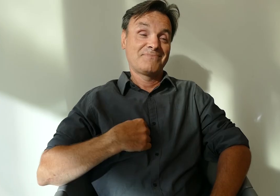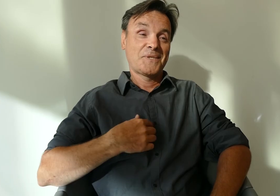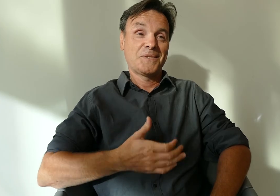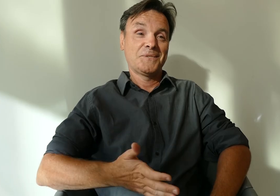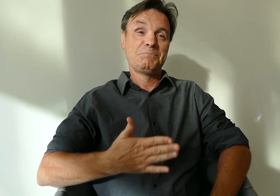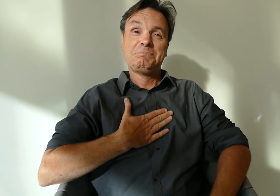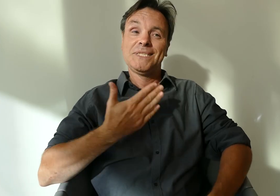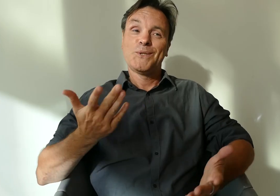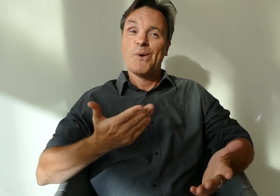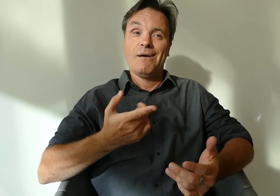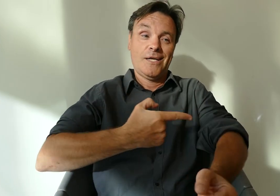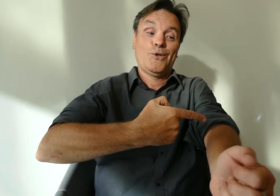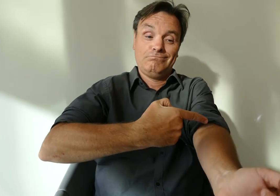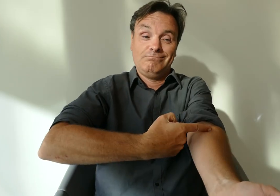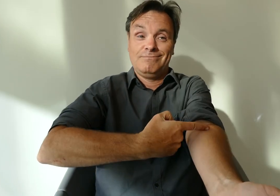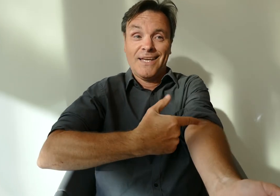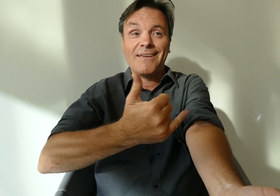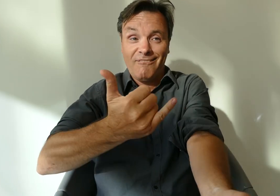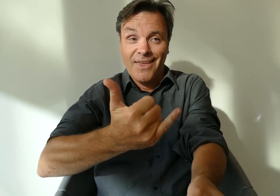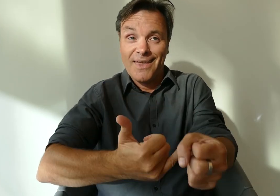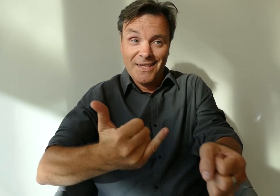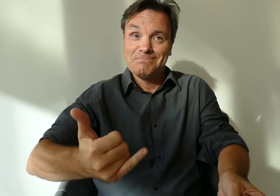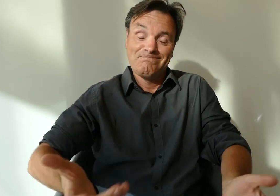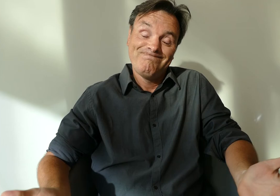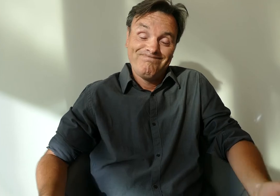Je suis accro au café ! Hé oui !